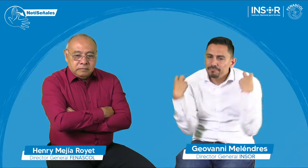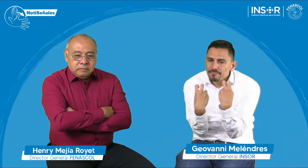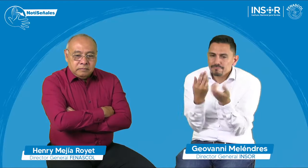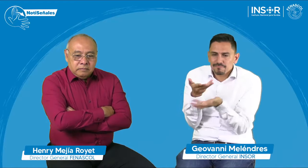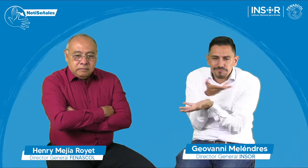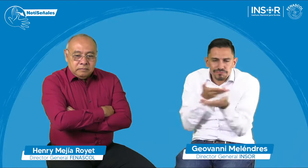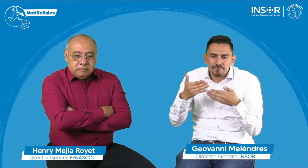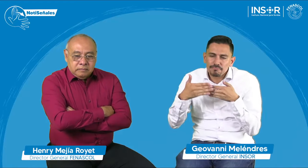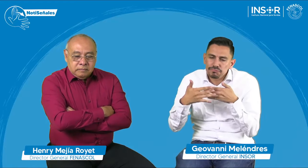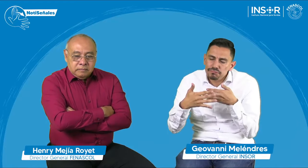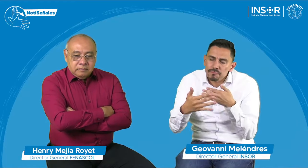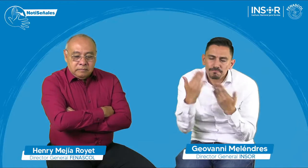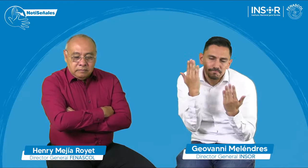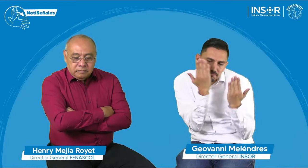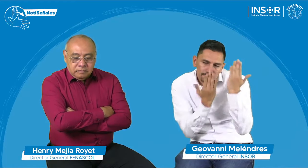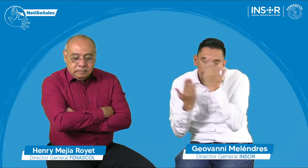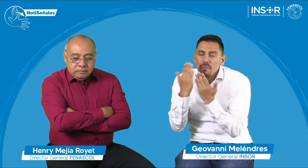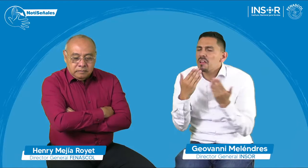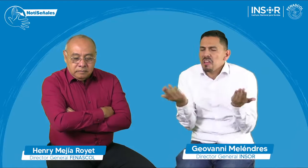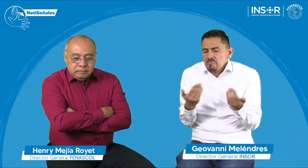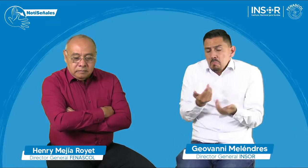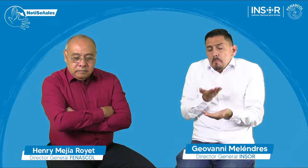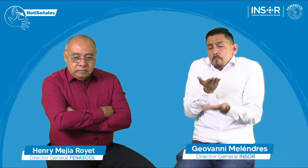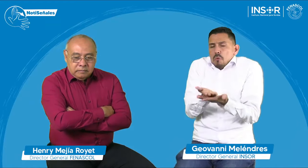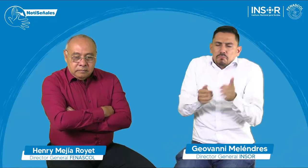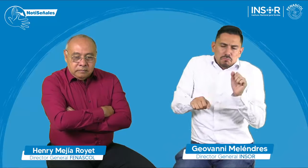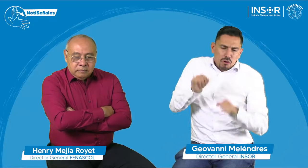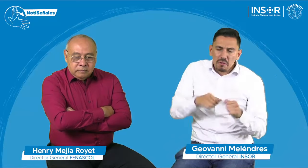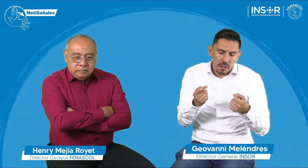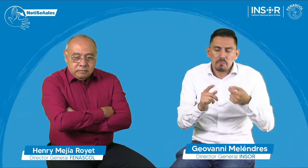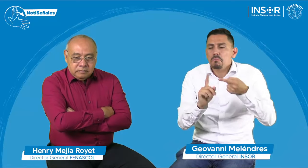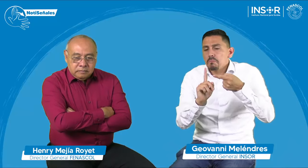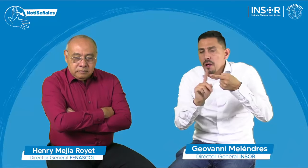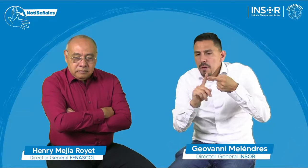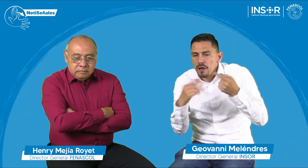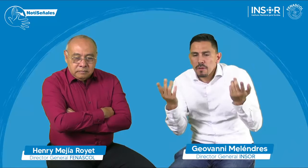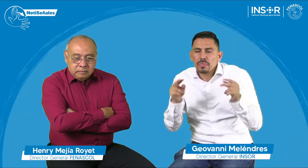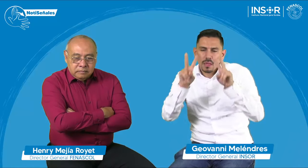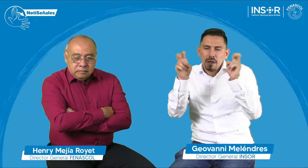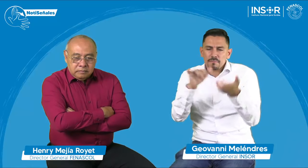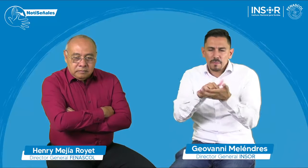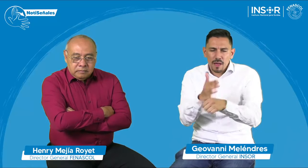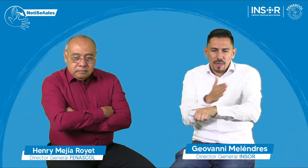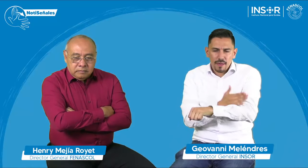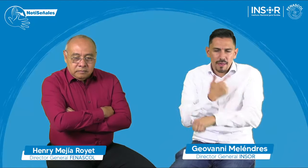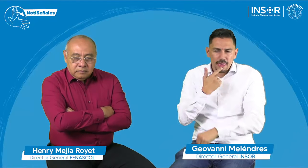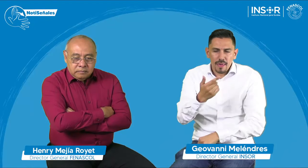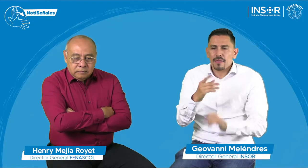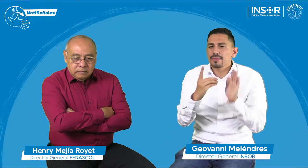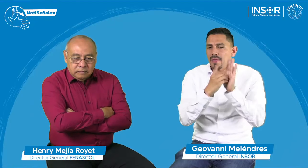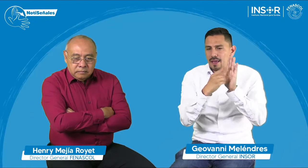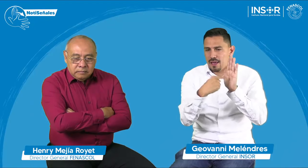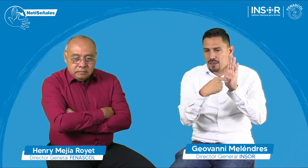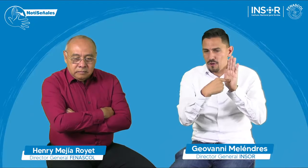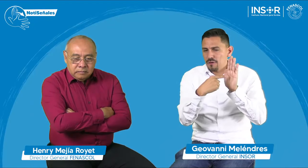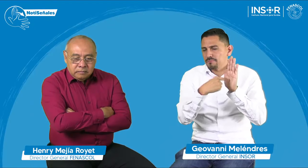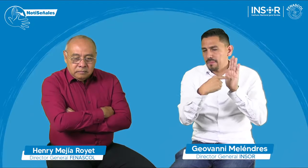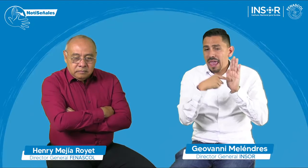momento obviamente ayer fue mi posición así que faltan muchas reuniones y dialogar y analizar